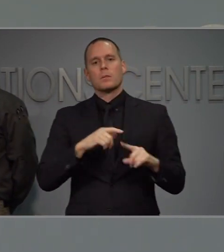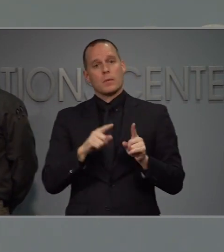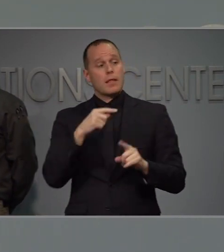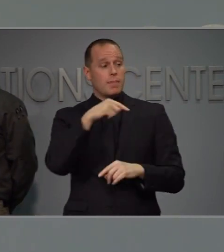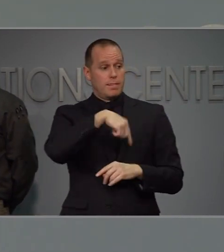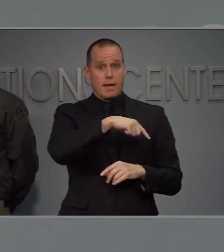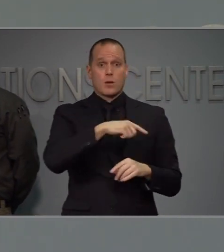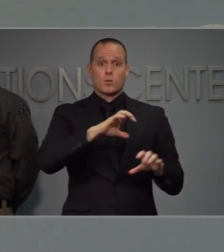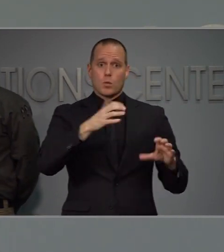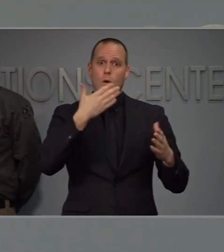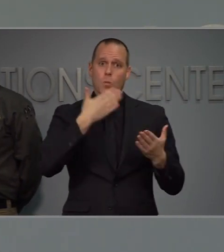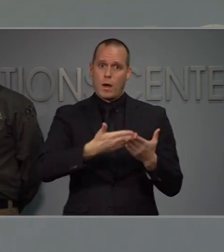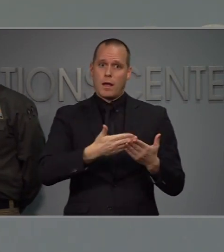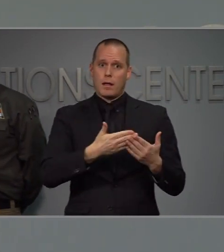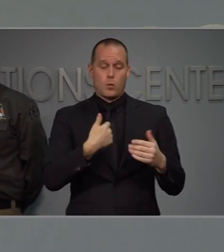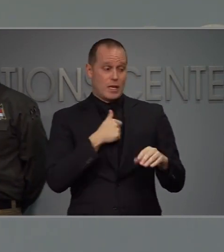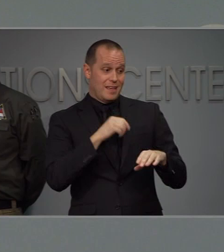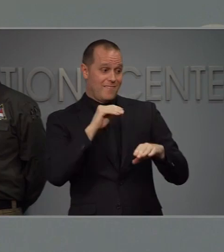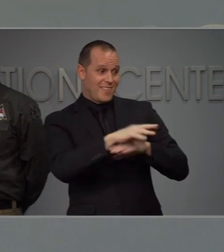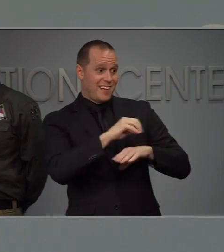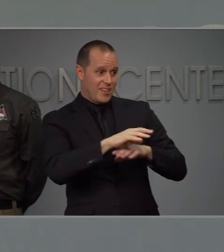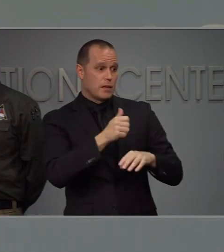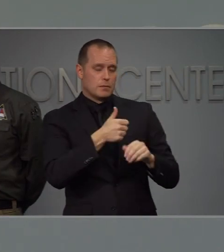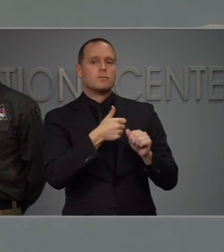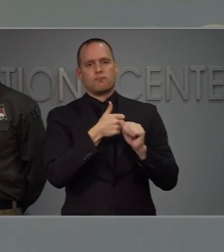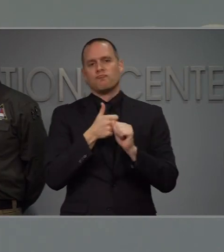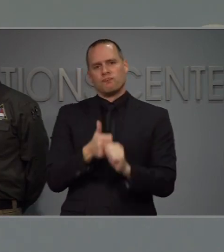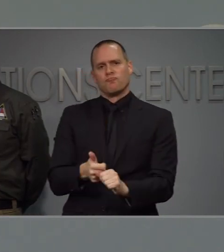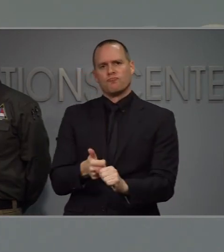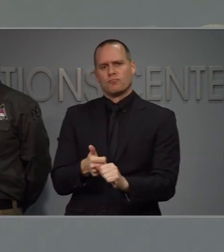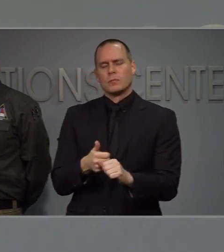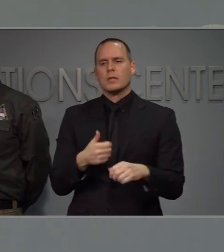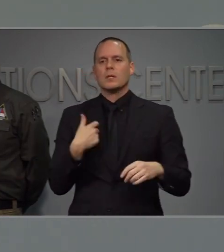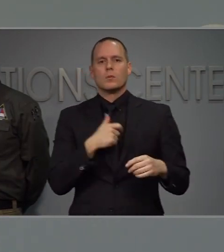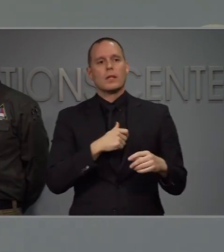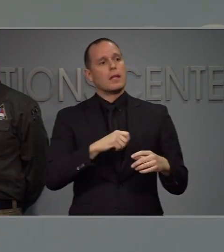trabajando en ya en esto y hay muchos que están siguiendo muy